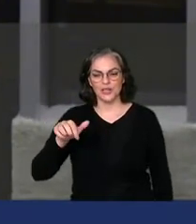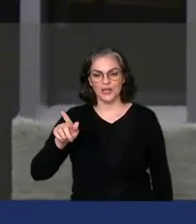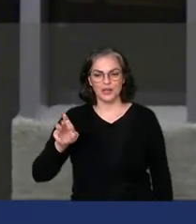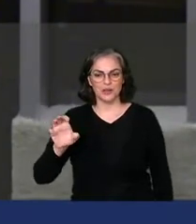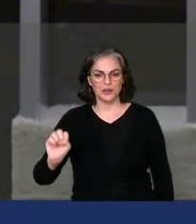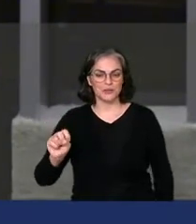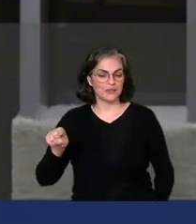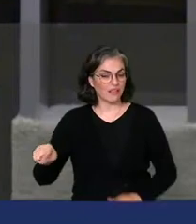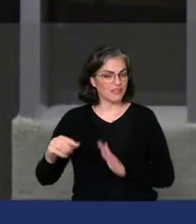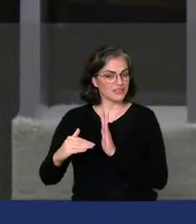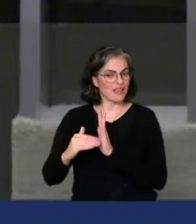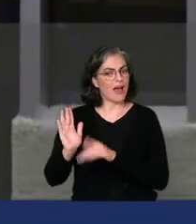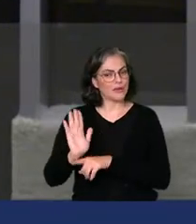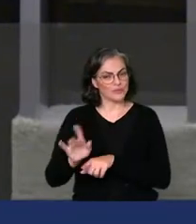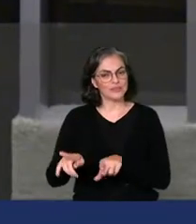SENADO QUE TAMBÉM AJUDOU, AO LÍDER DO GOVERNO, DEPUTADO